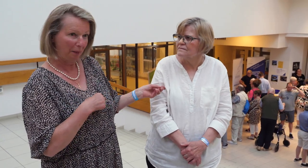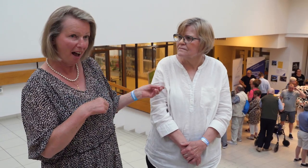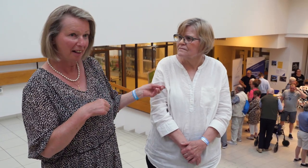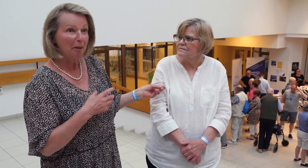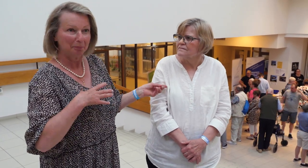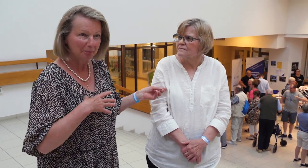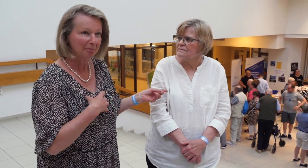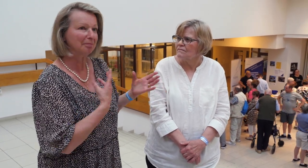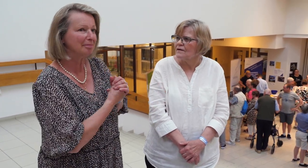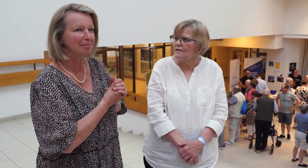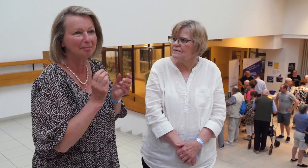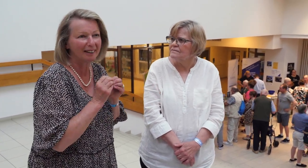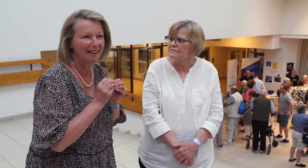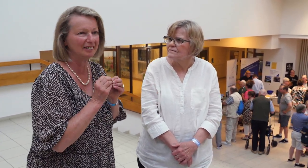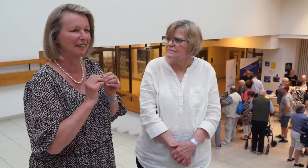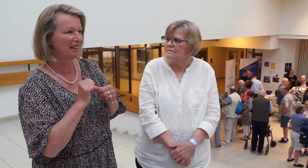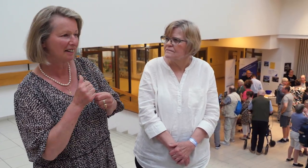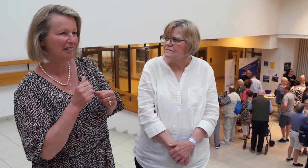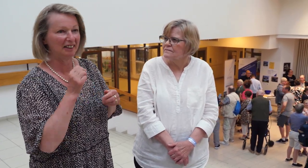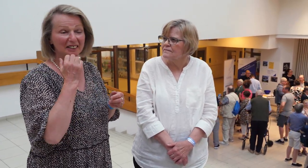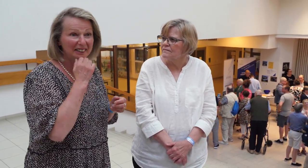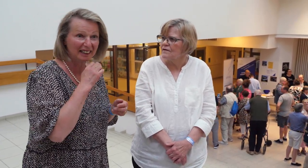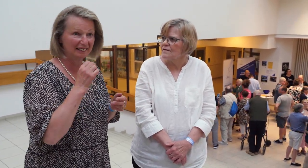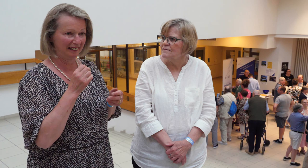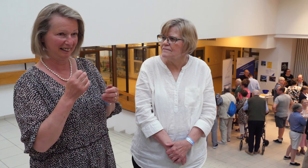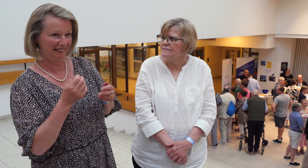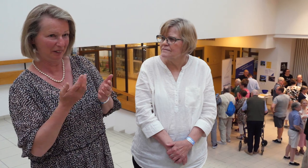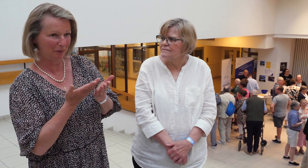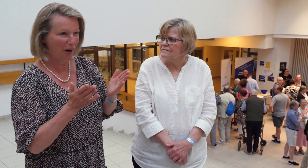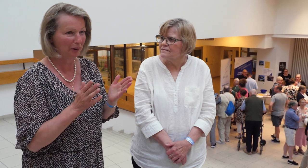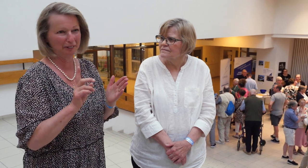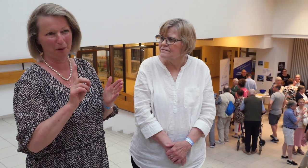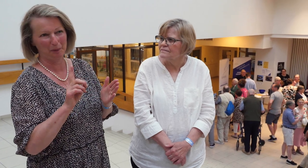joten kysyin häneltä, kiinnostaisiko häntä järjestää jonkinlainen esitys -